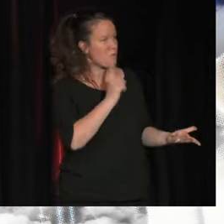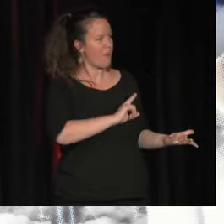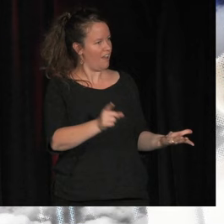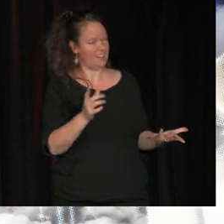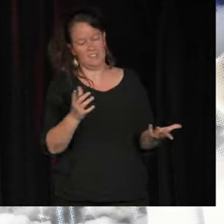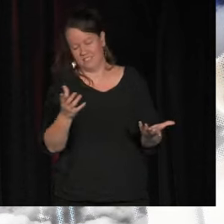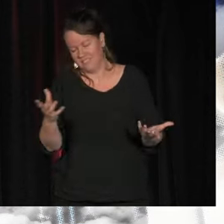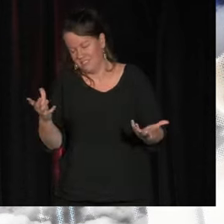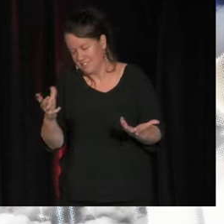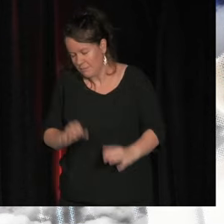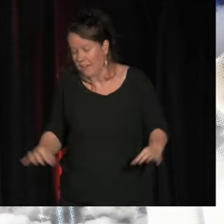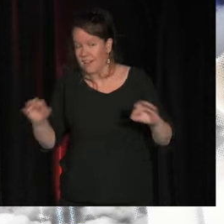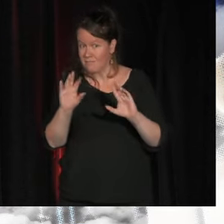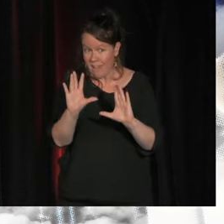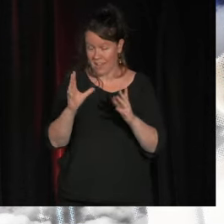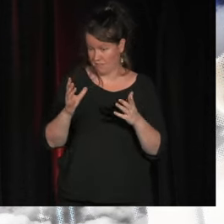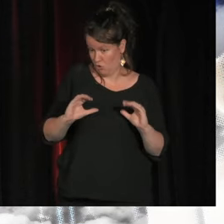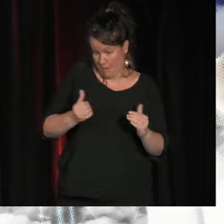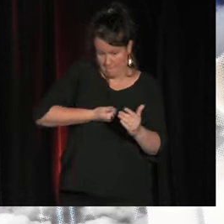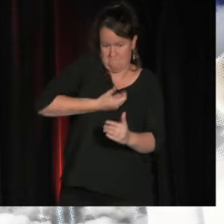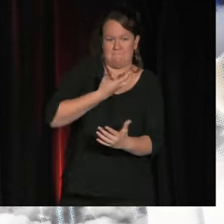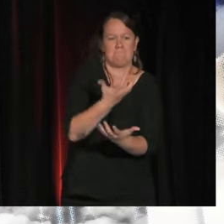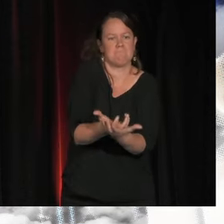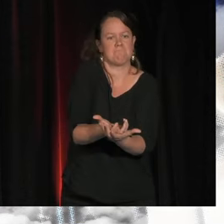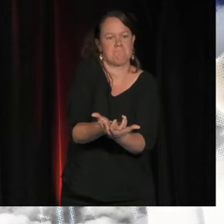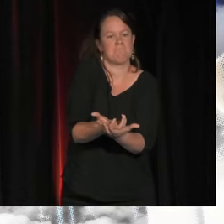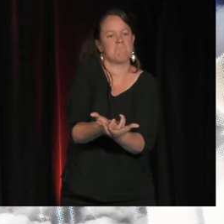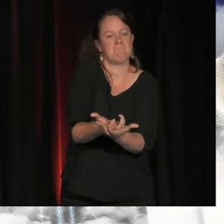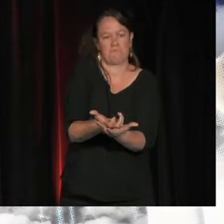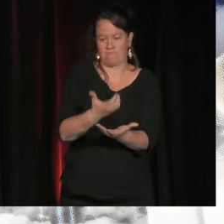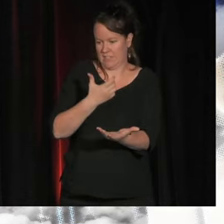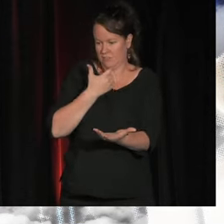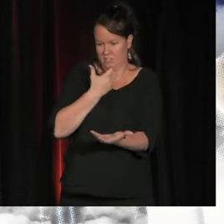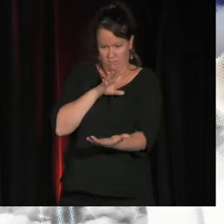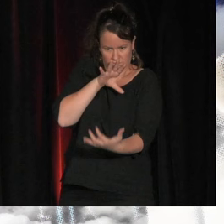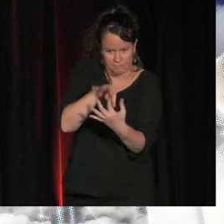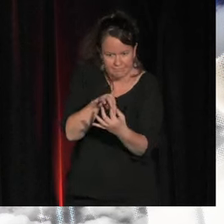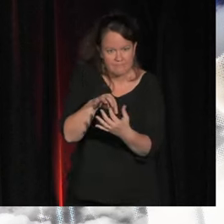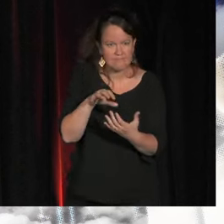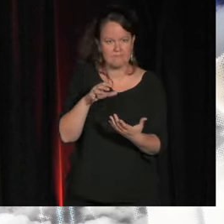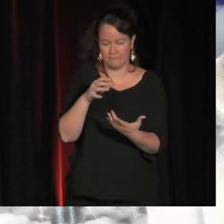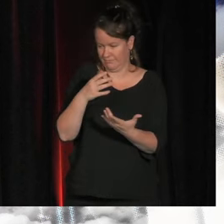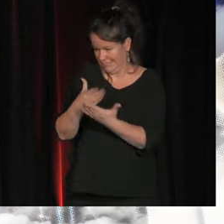Mais le fait est que ça reste une forme d'expression qui te permet de faire des choses. Le fait que ça soit effectivement aussi une industrie commerciale